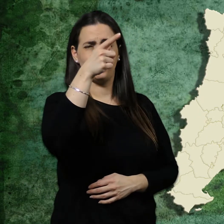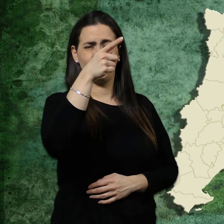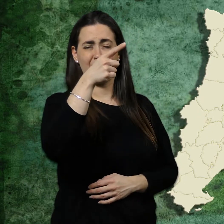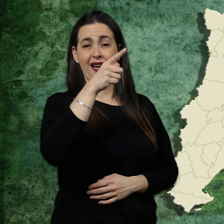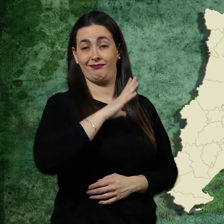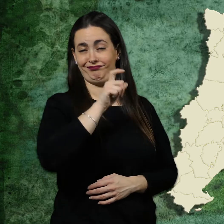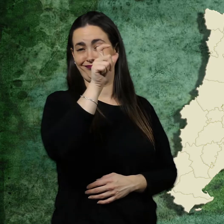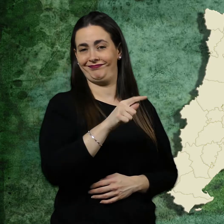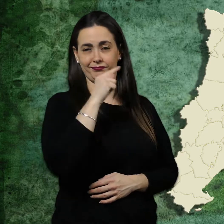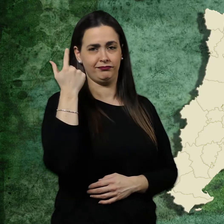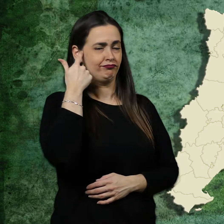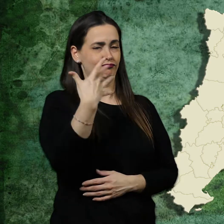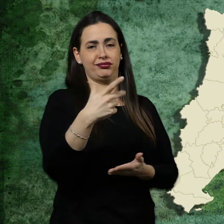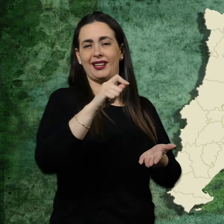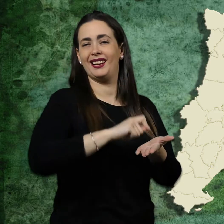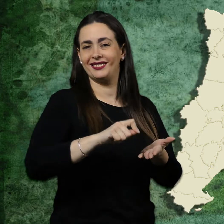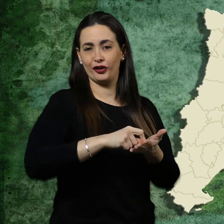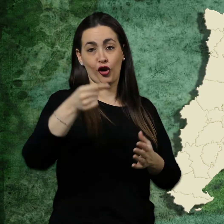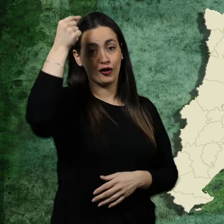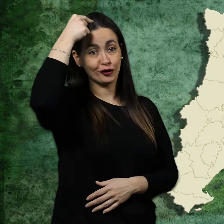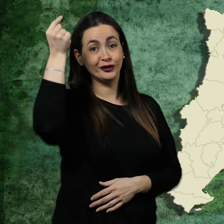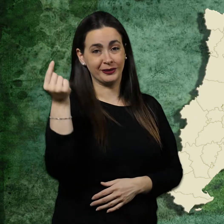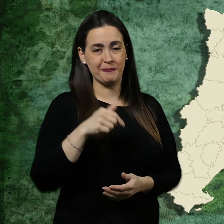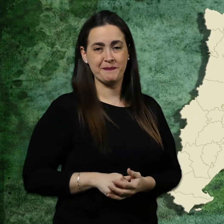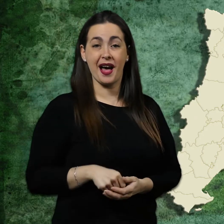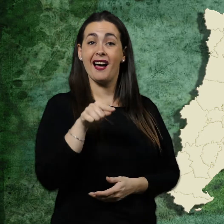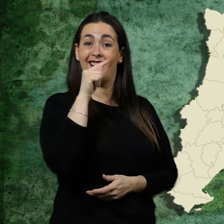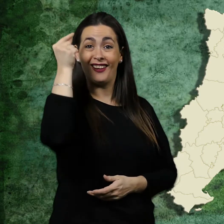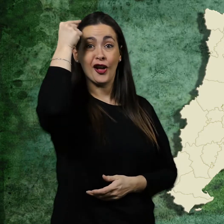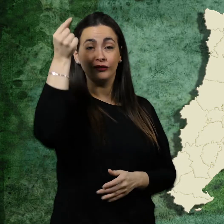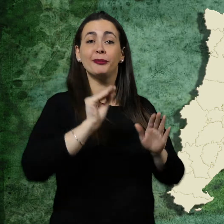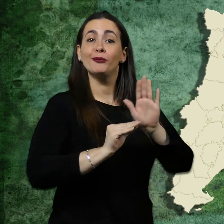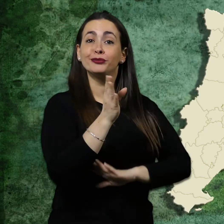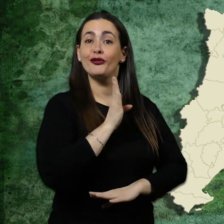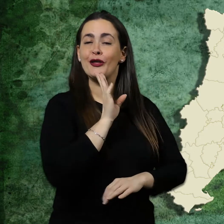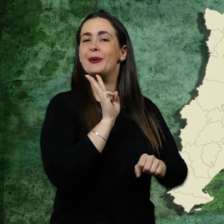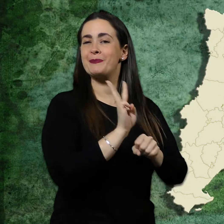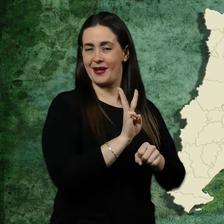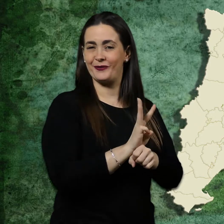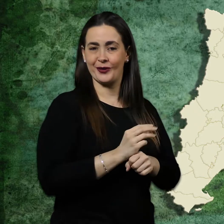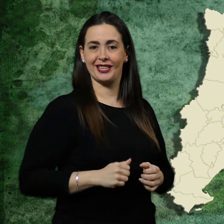en l'escriptor i fill predilecte de la població, Josep Pla, que hi va néixer.